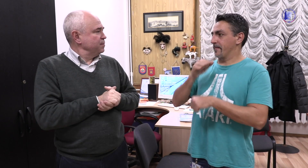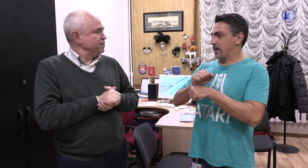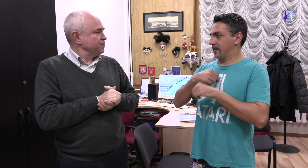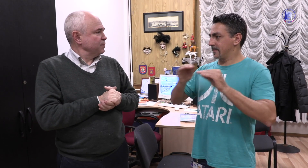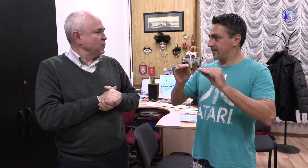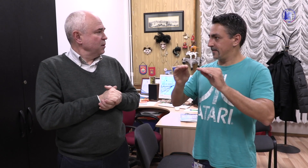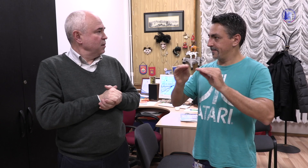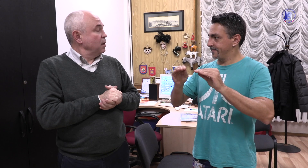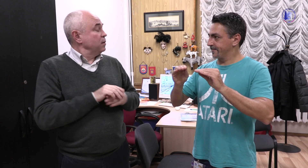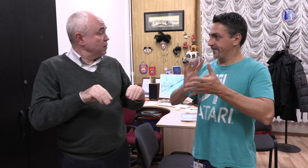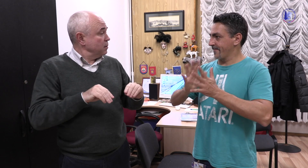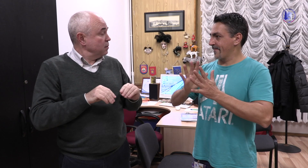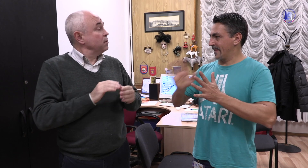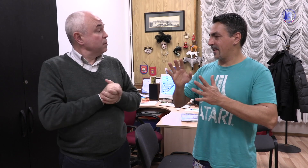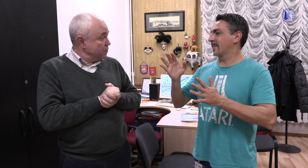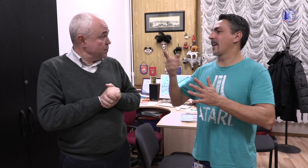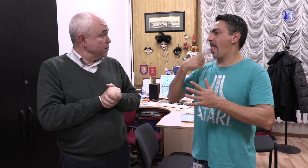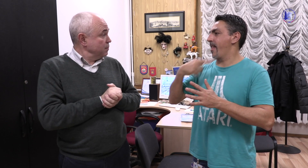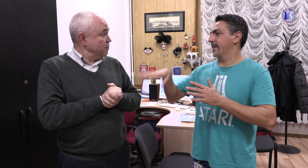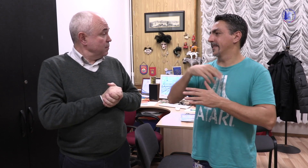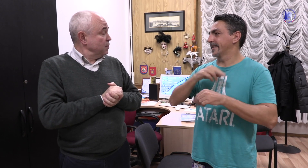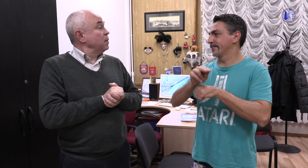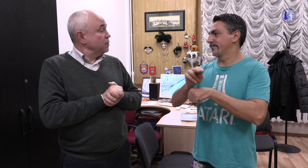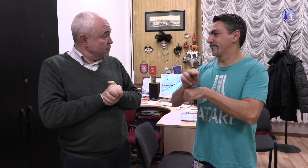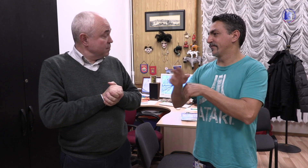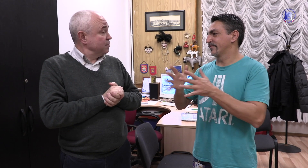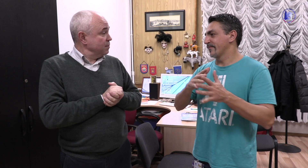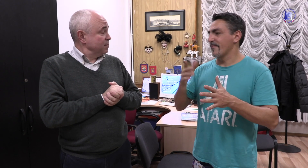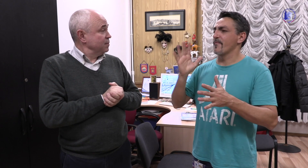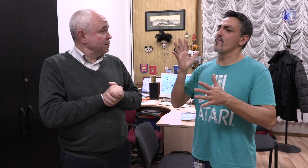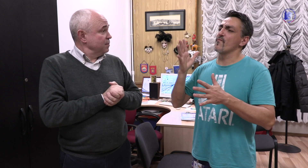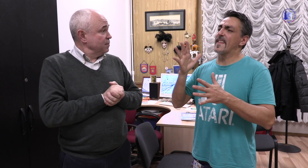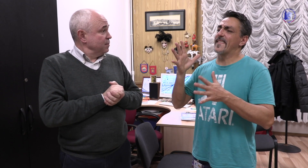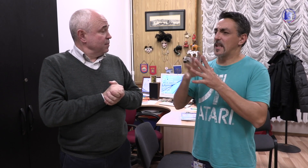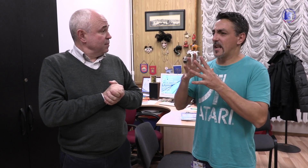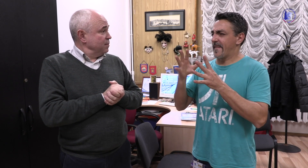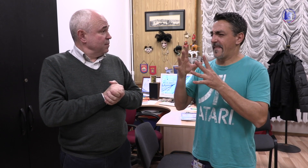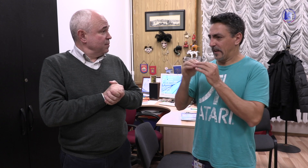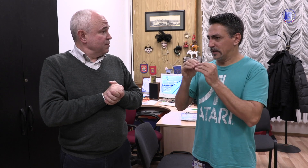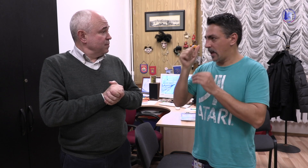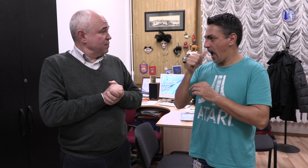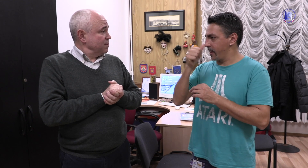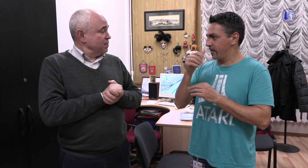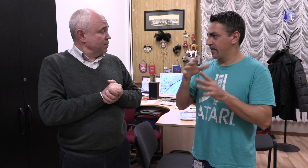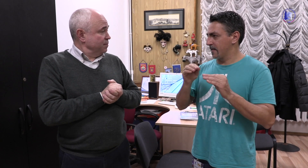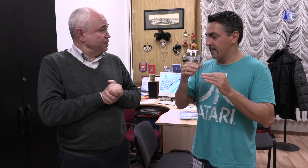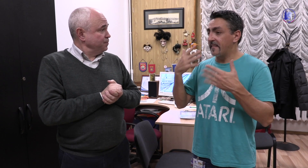Обучал жестовому языку слышащих. Примерно 10 лет.